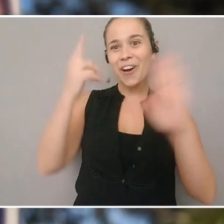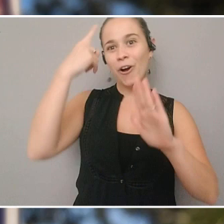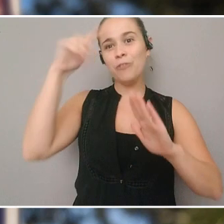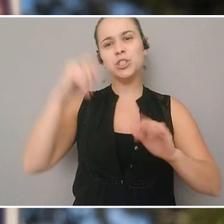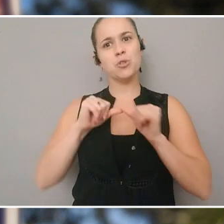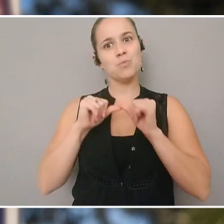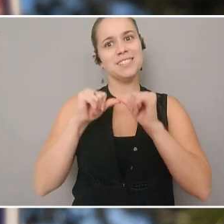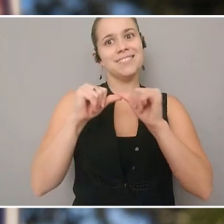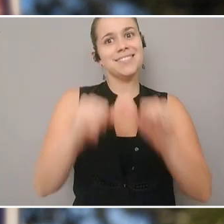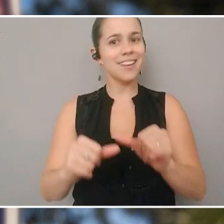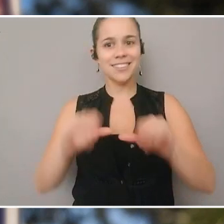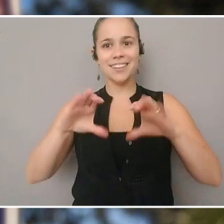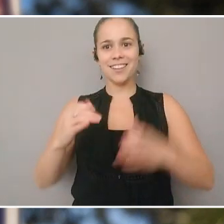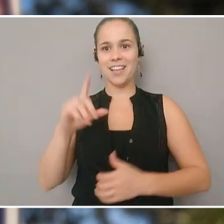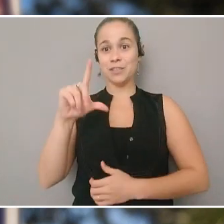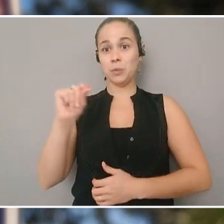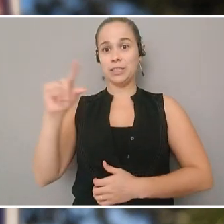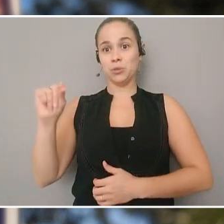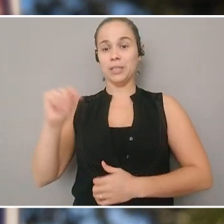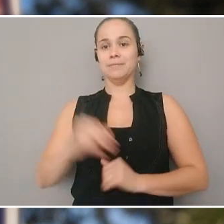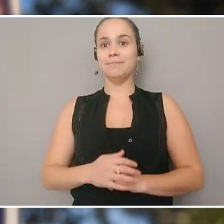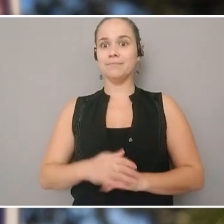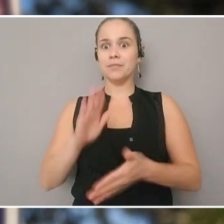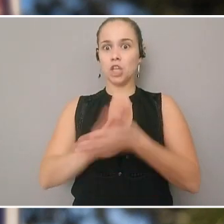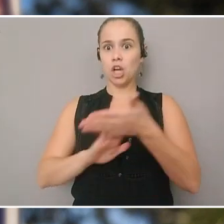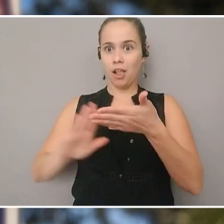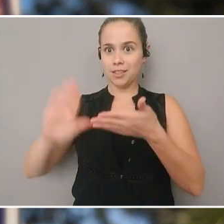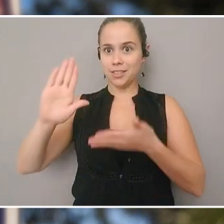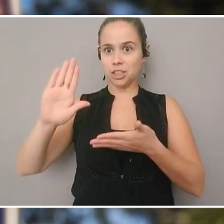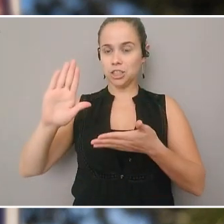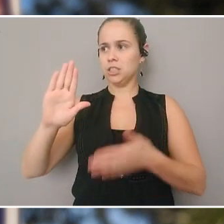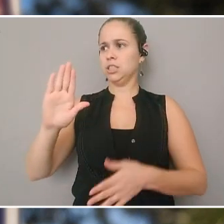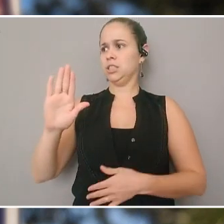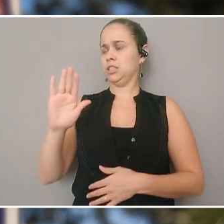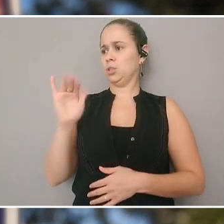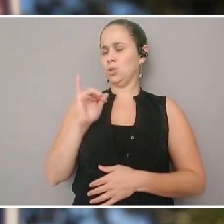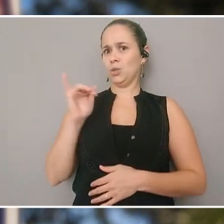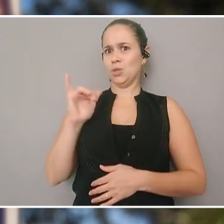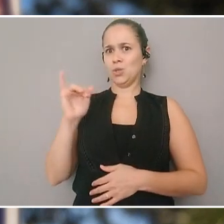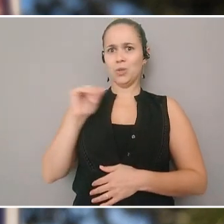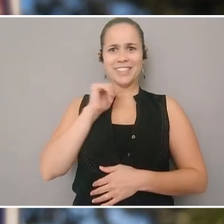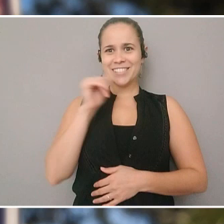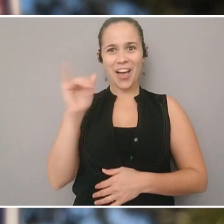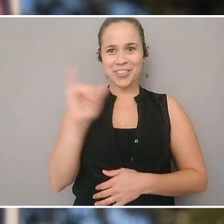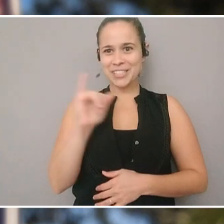clase de 2020. Colegio, esto no fue nada